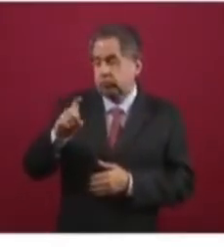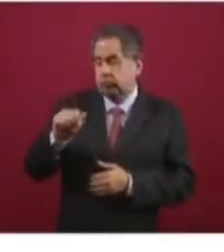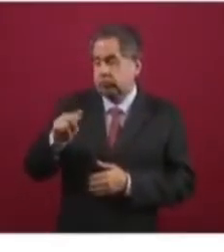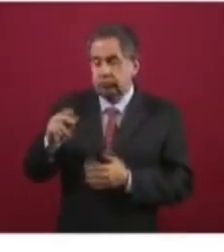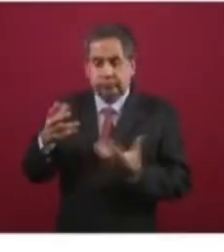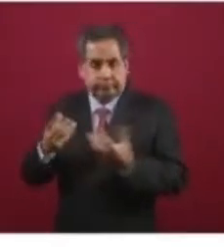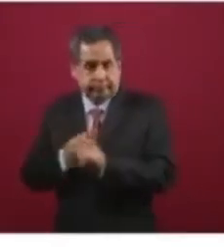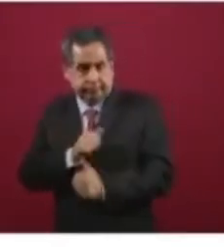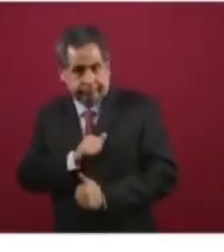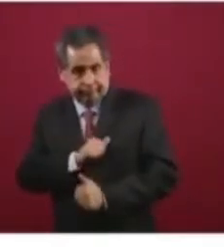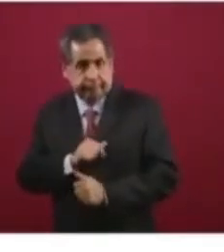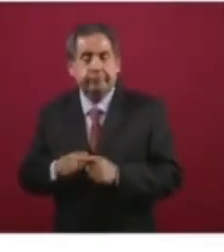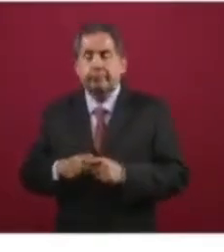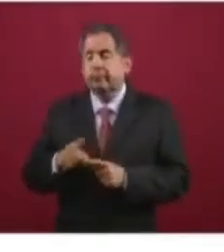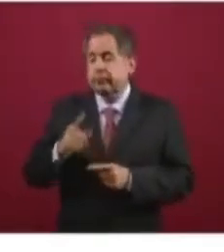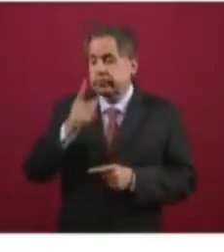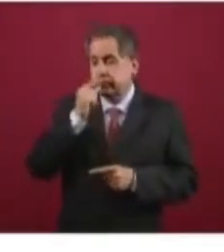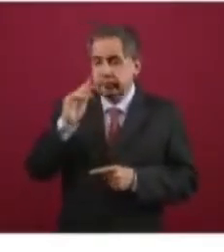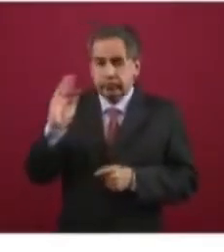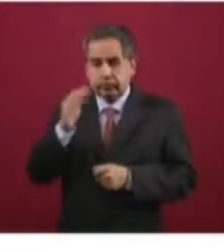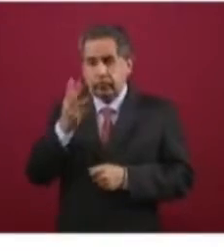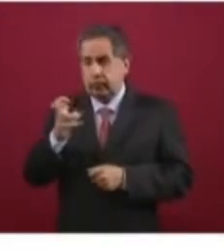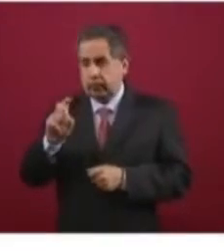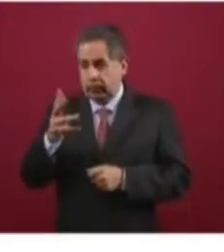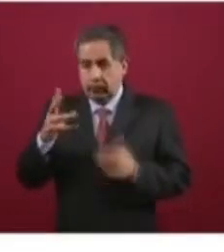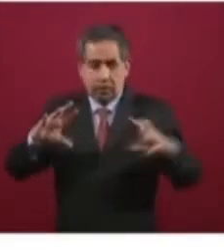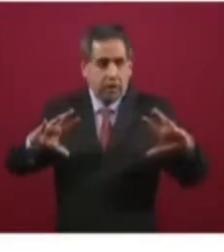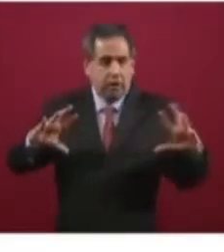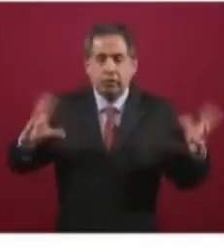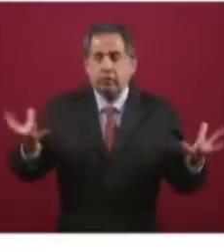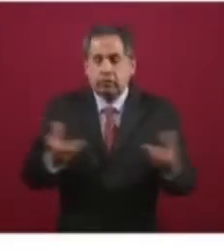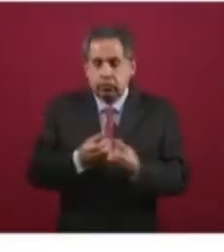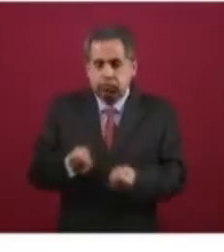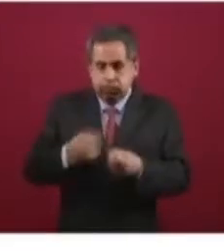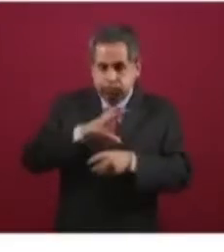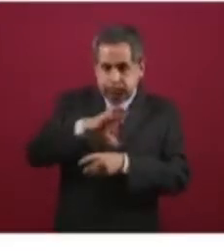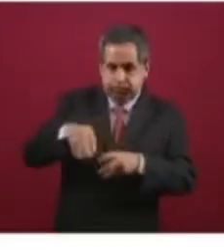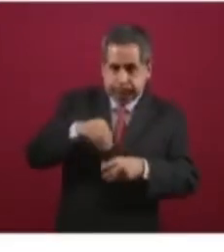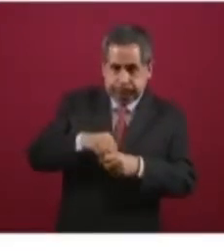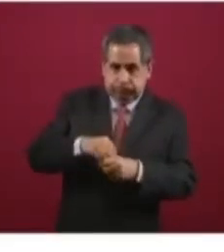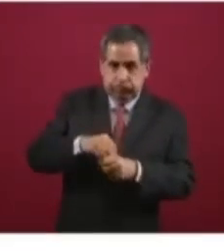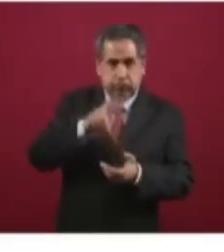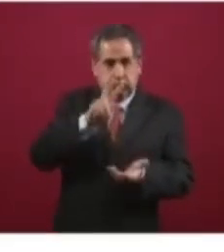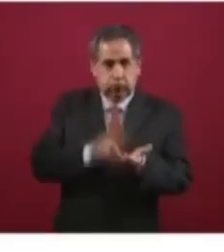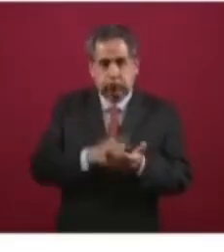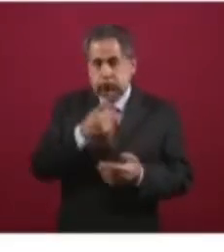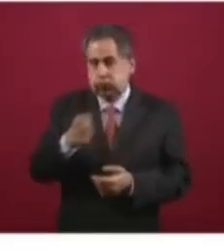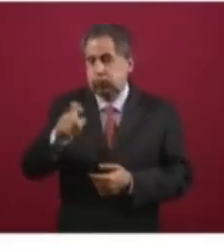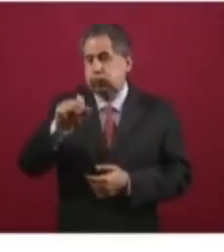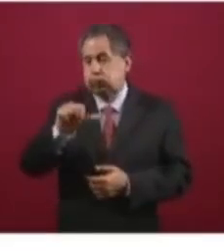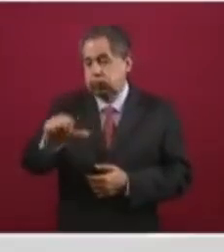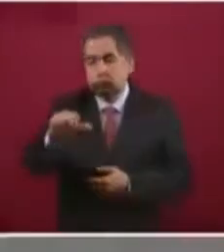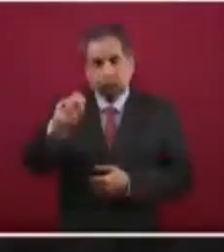y 434 de la Policía Federal para un efectivo de dos mil 116.